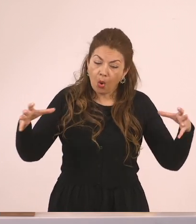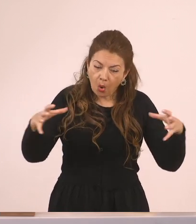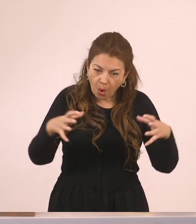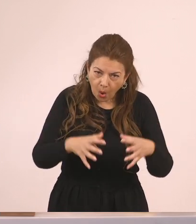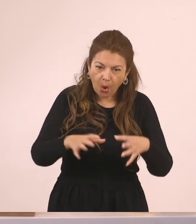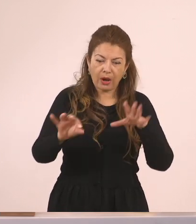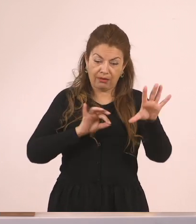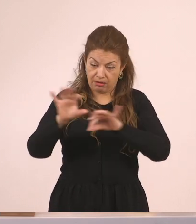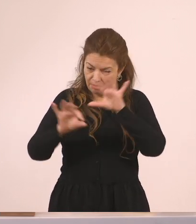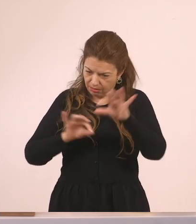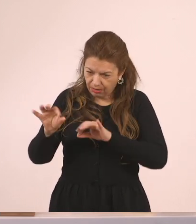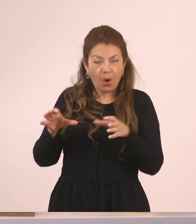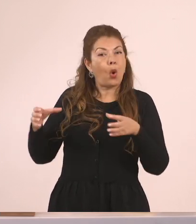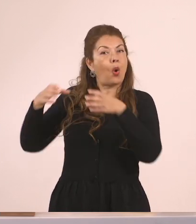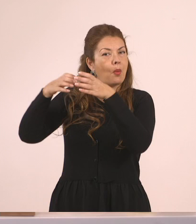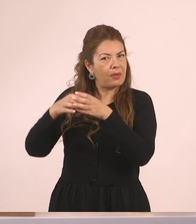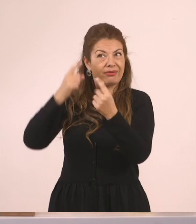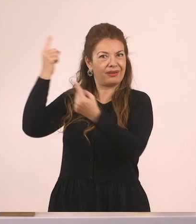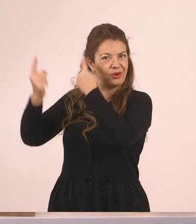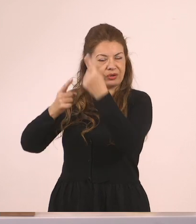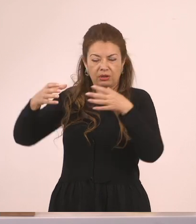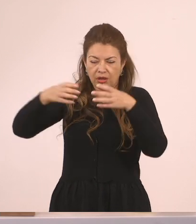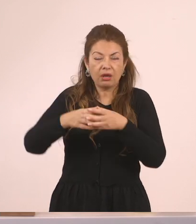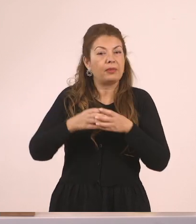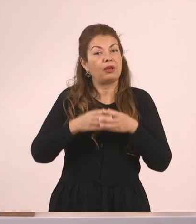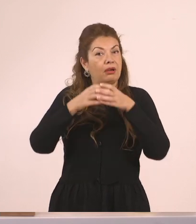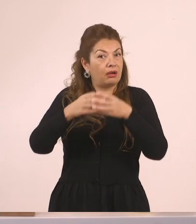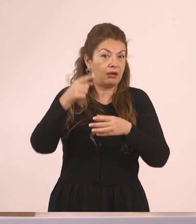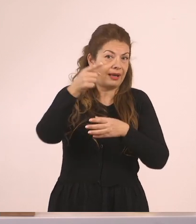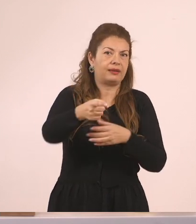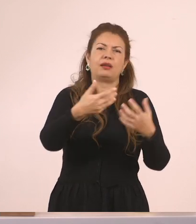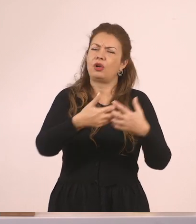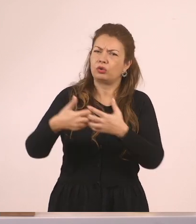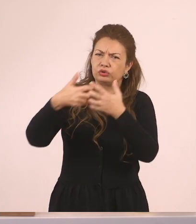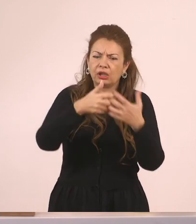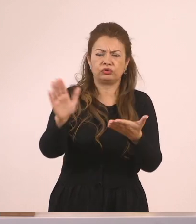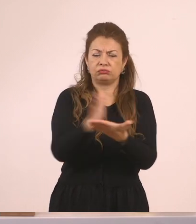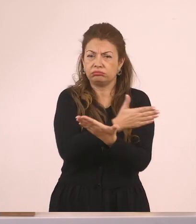η οικολογική ομάδα, θα τα ξεκαθαρίσουν, θα τα βάλουν σε ομάδες,